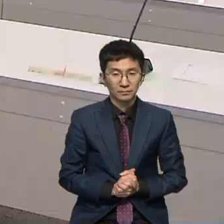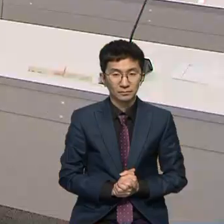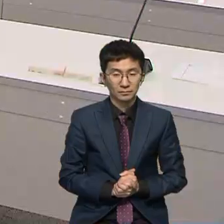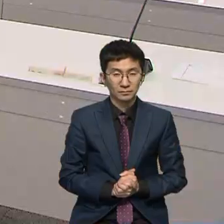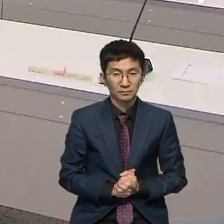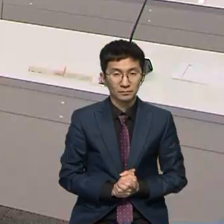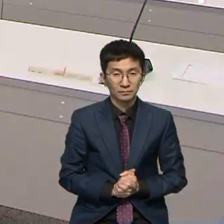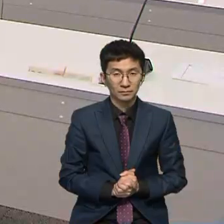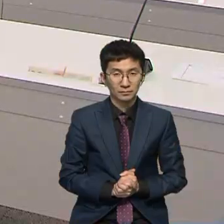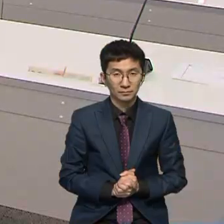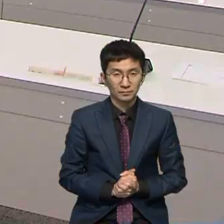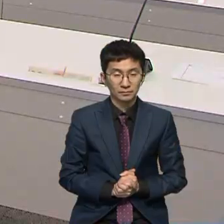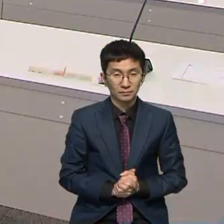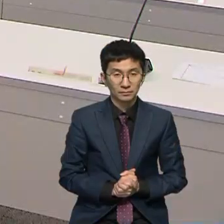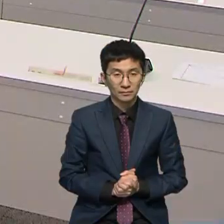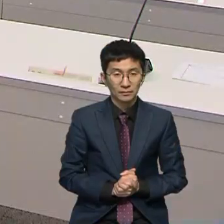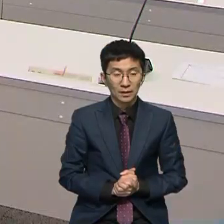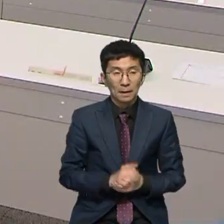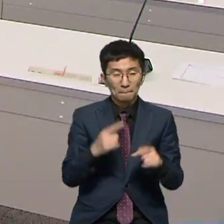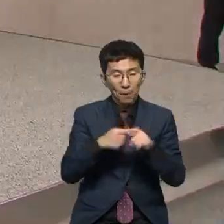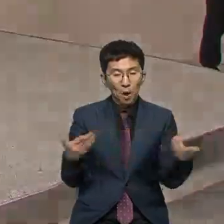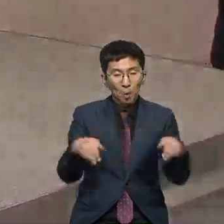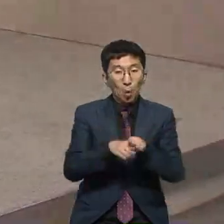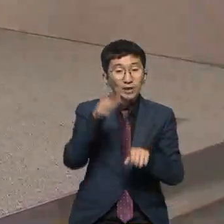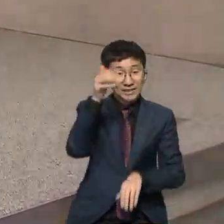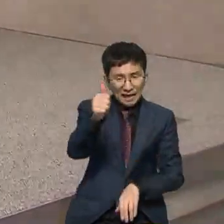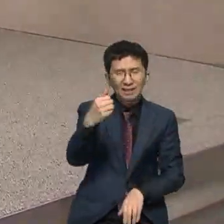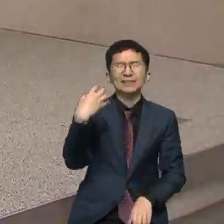(기자) 강태중 평가원장은 이번 사태에 책임을 지고 물러났습니다.